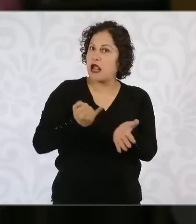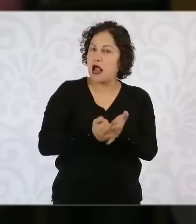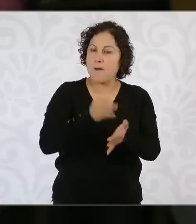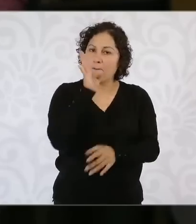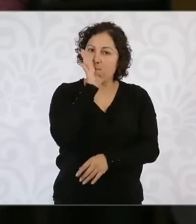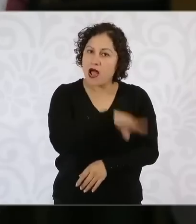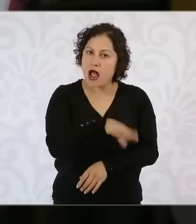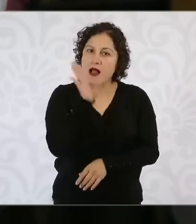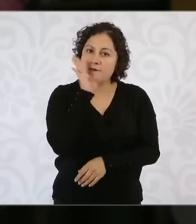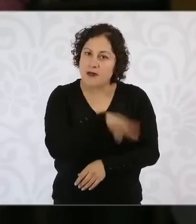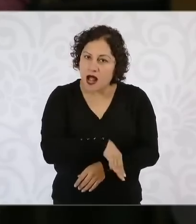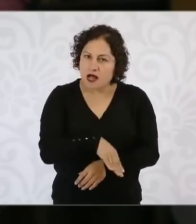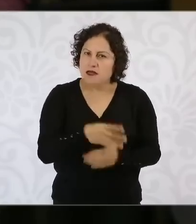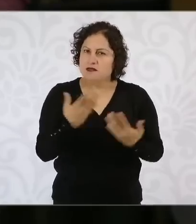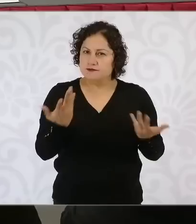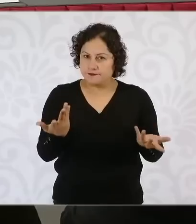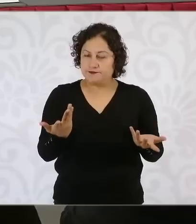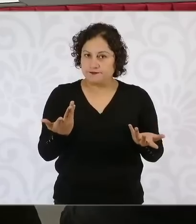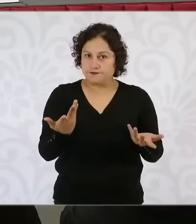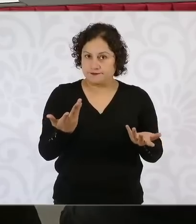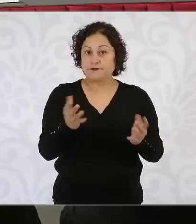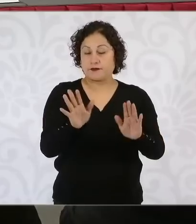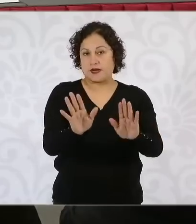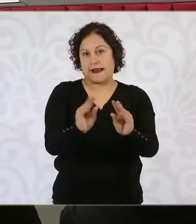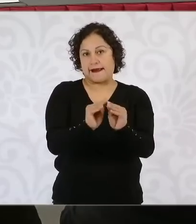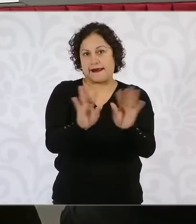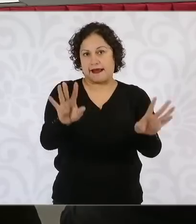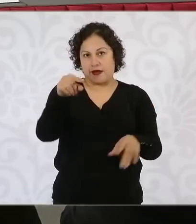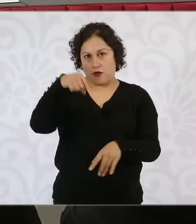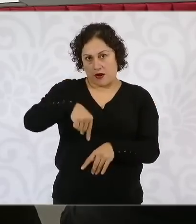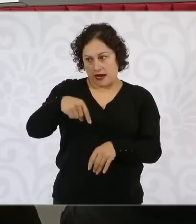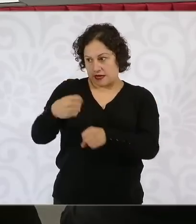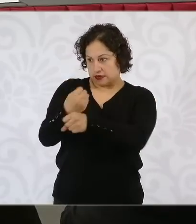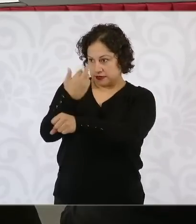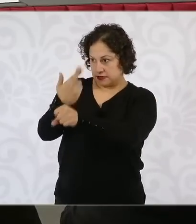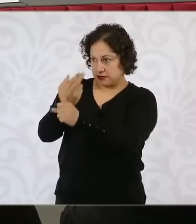ellos o sea no solamente aquí se ha expuesto por parte del secretario de economía Eh pero